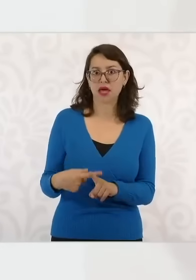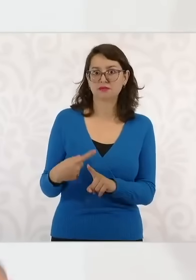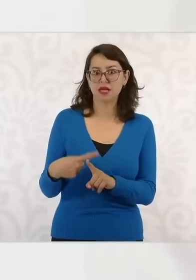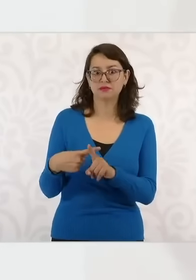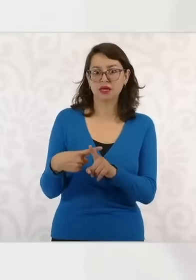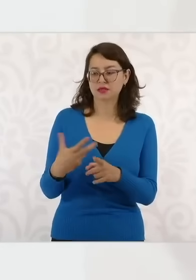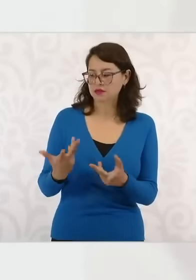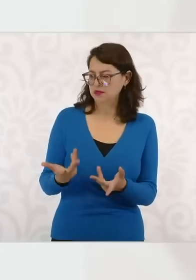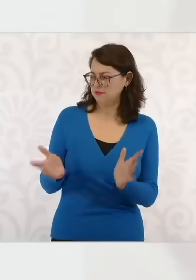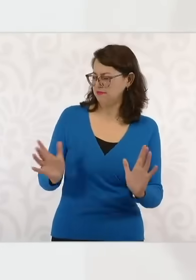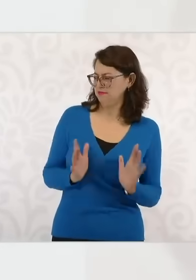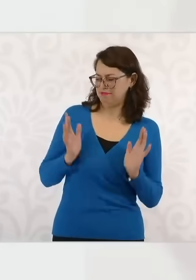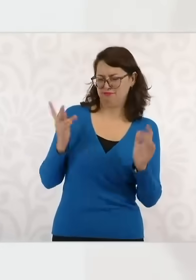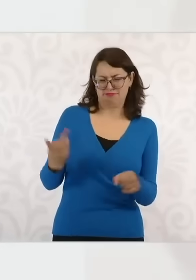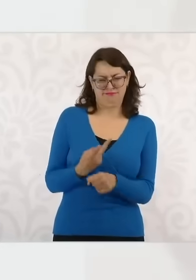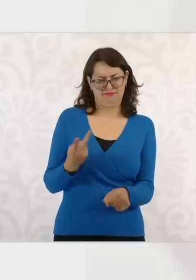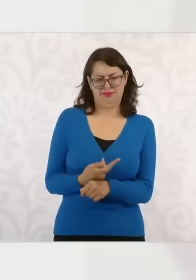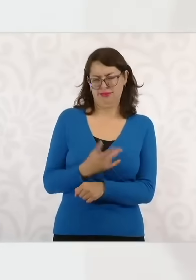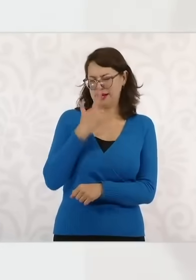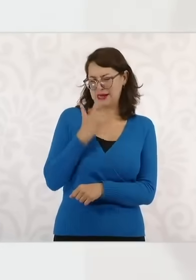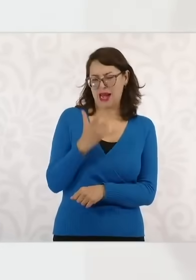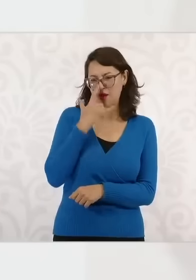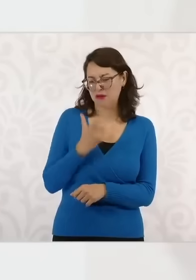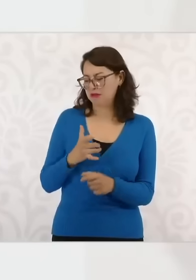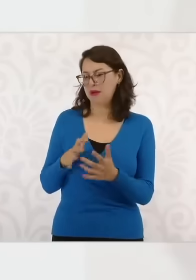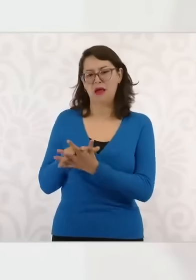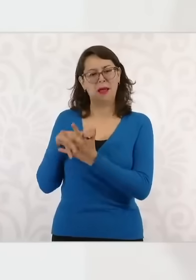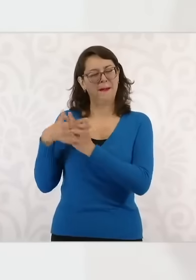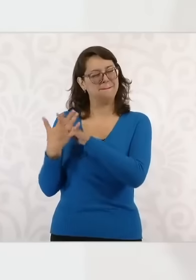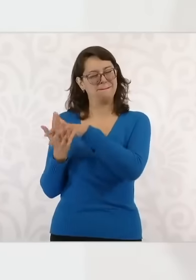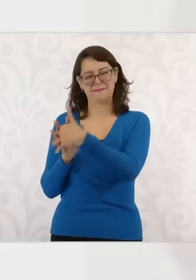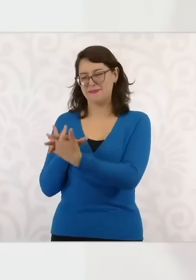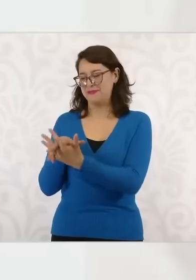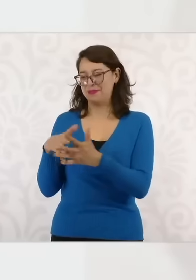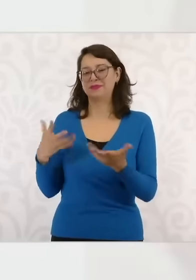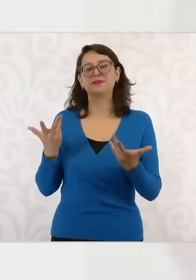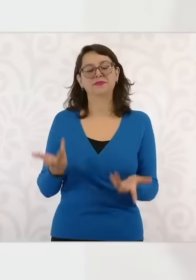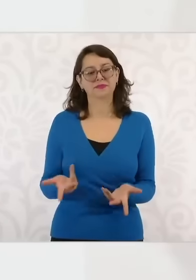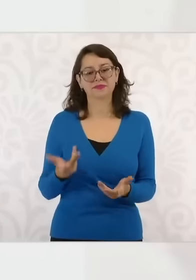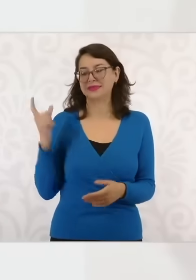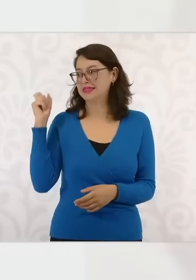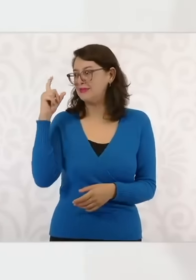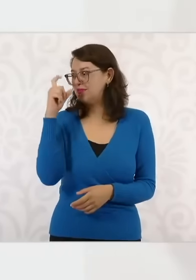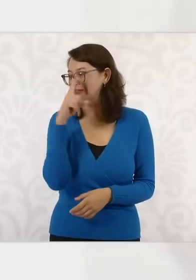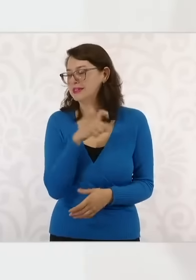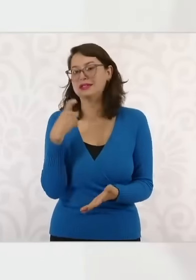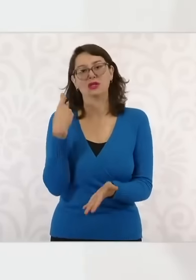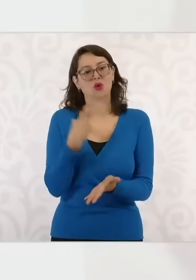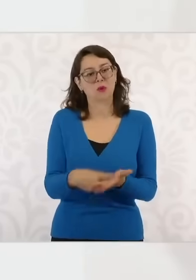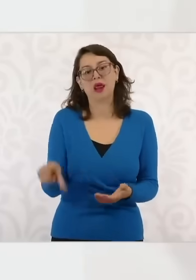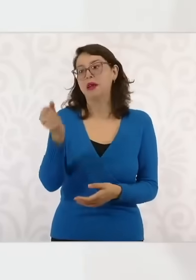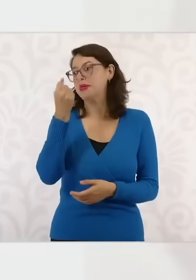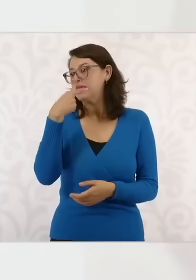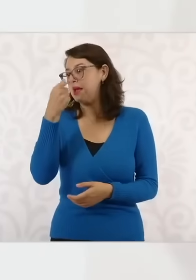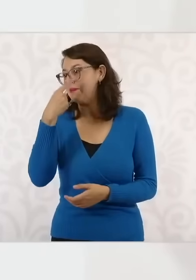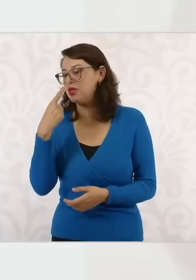Entonces, obviamente todo esto eleva los costos de los medicamentos, dificulta que lleguen a las